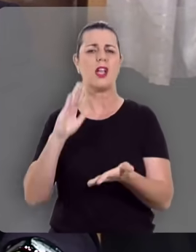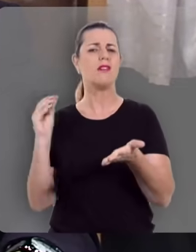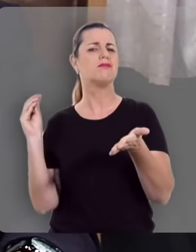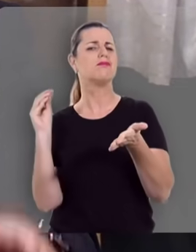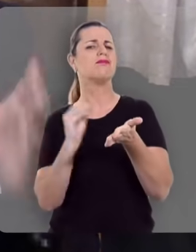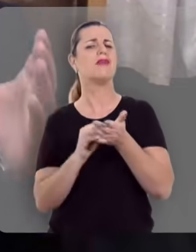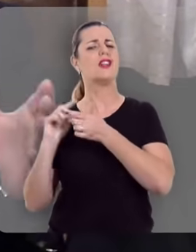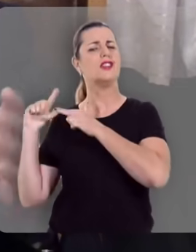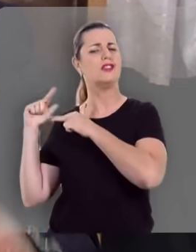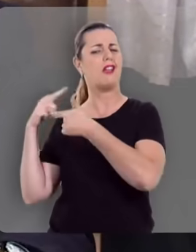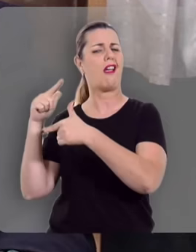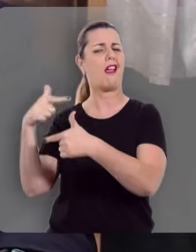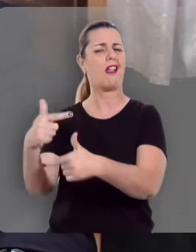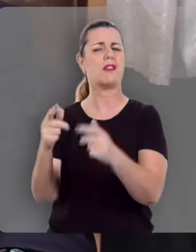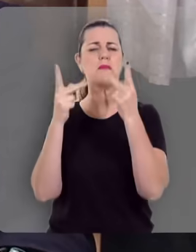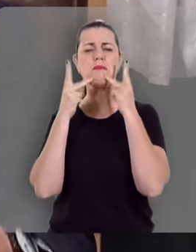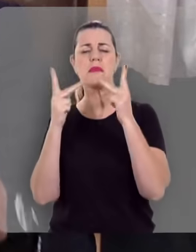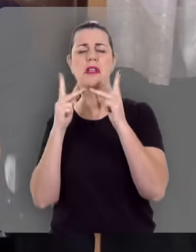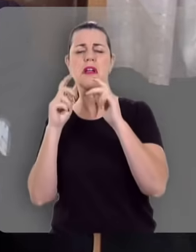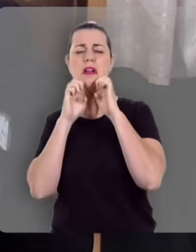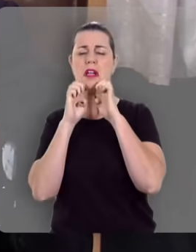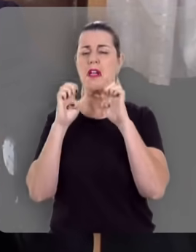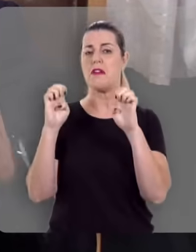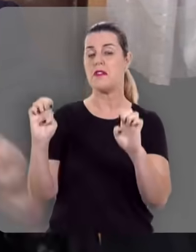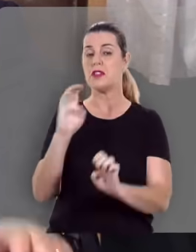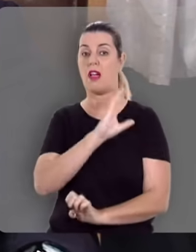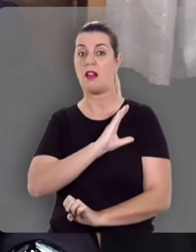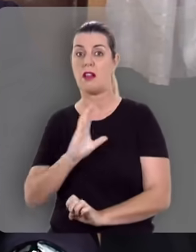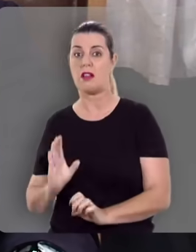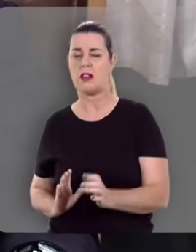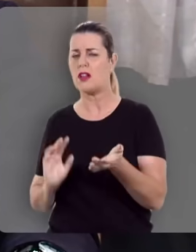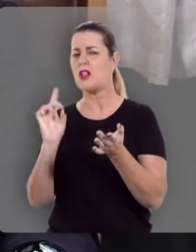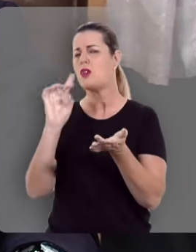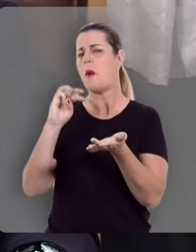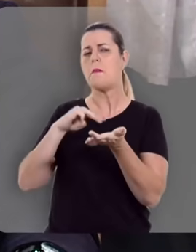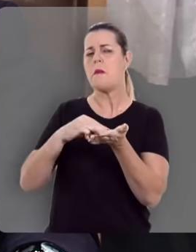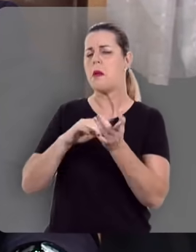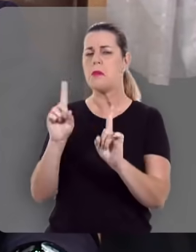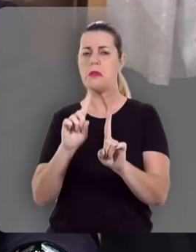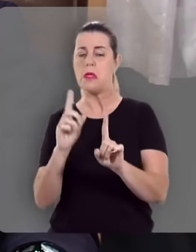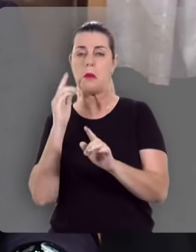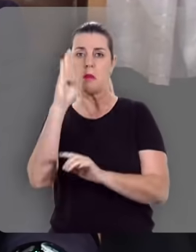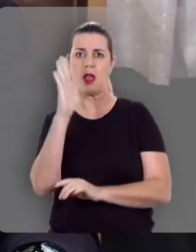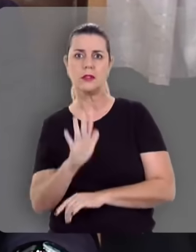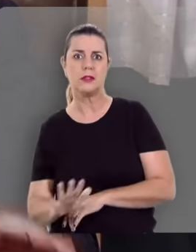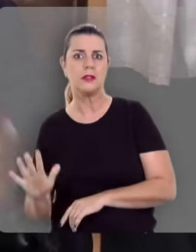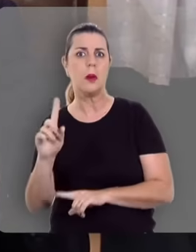gerações pregando o evangelho de Cristo não só os membros da Igreja Presbiteriana do Brasil mas a